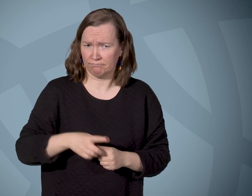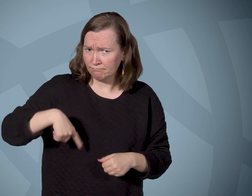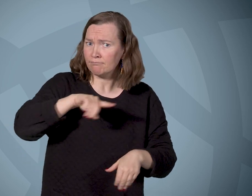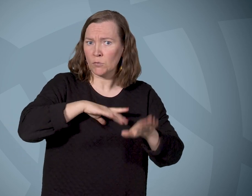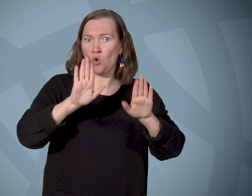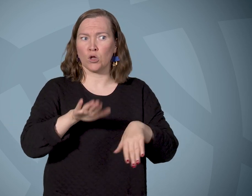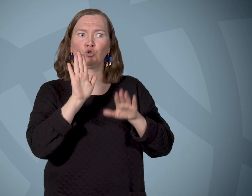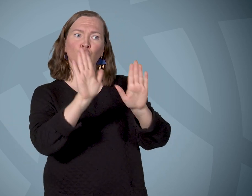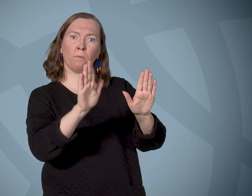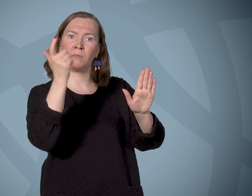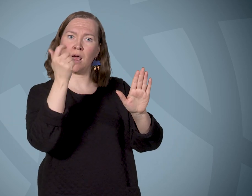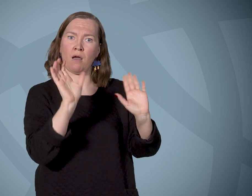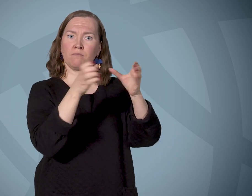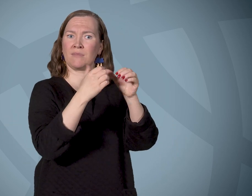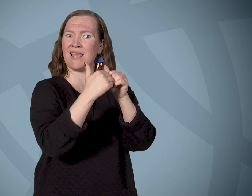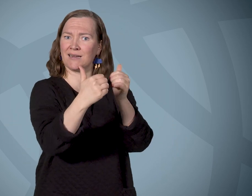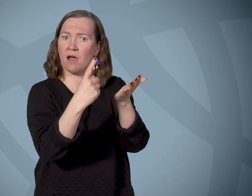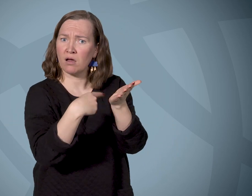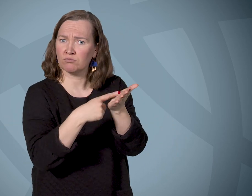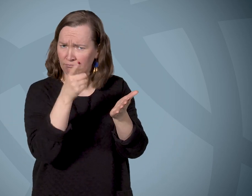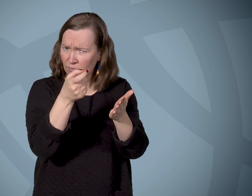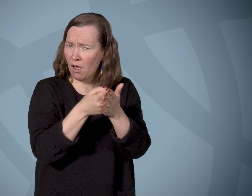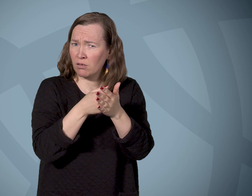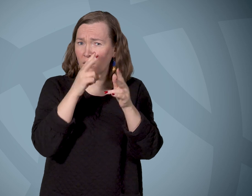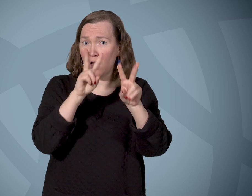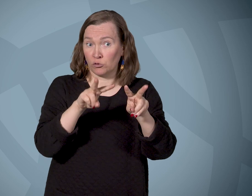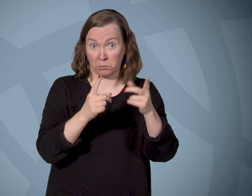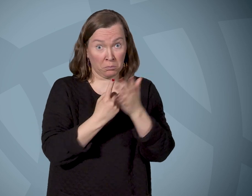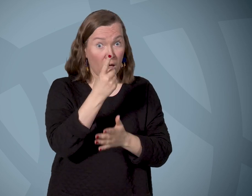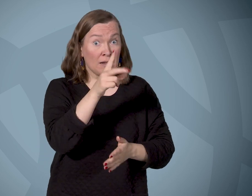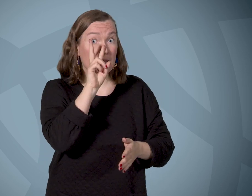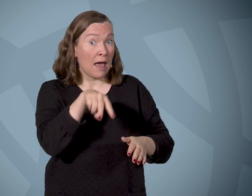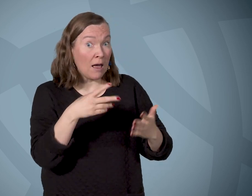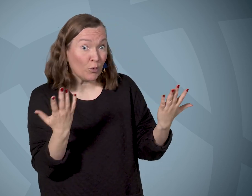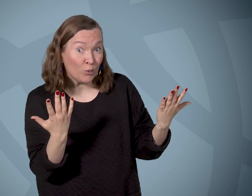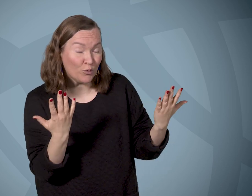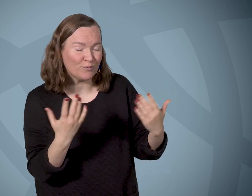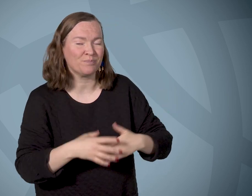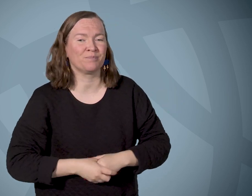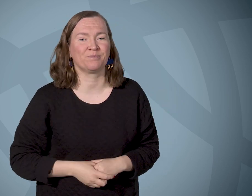Teimme StopKelasta erillisen haastattelun, katso se, jos et ole jo nähnyt.